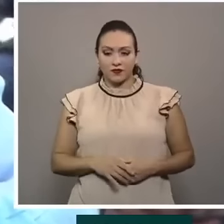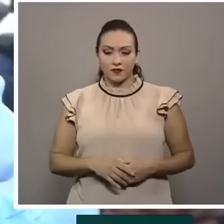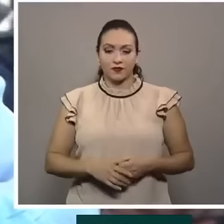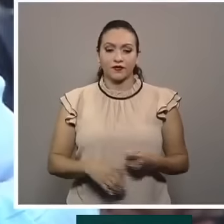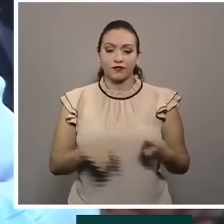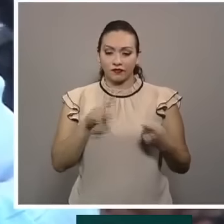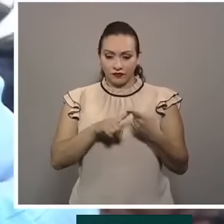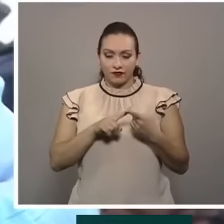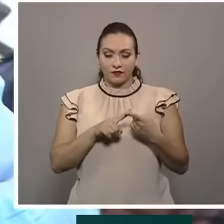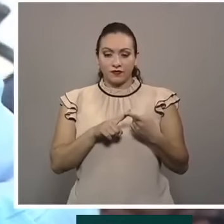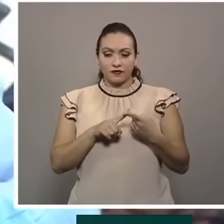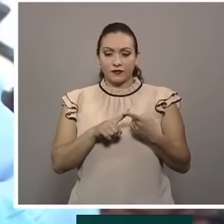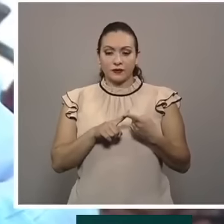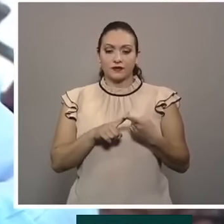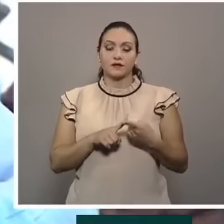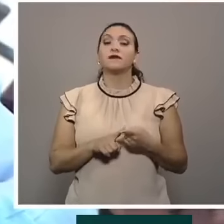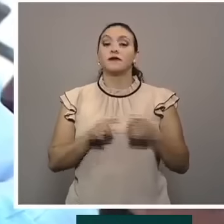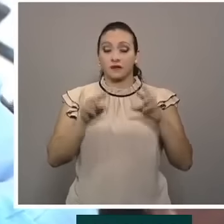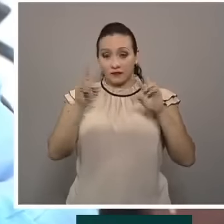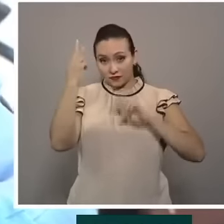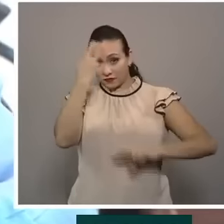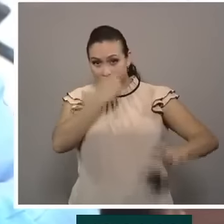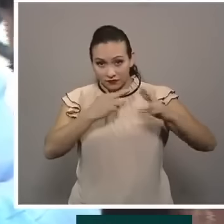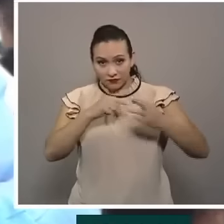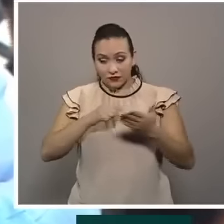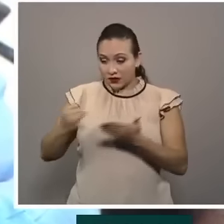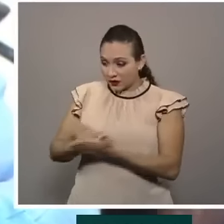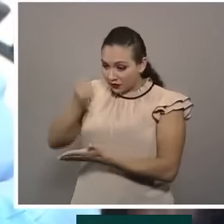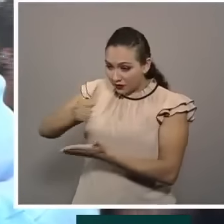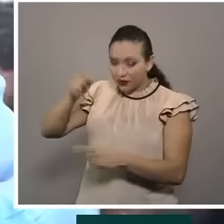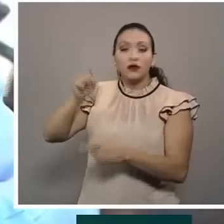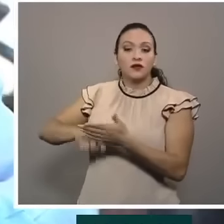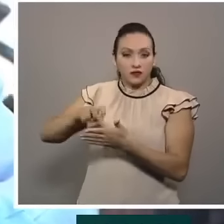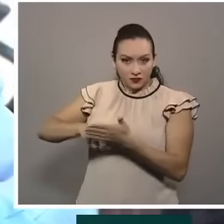en la materia de la revisión se modifica la sentencia recurrida. Segundo, se sobrese en